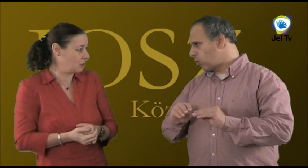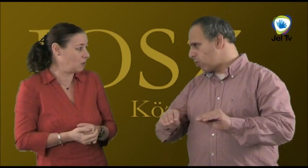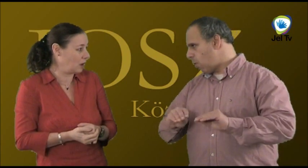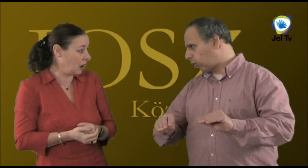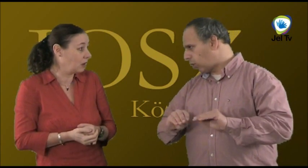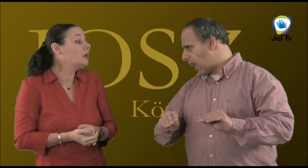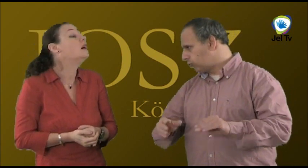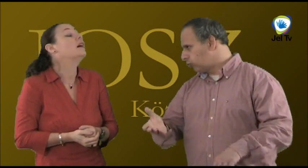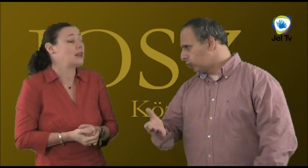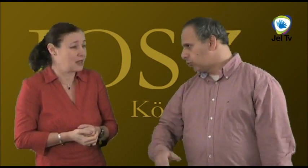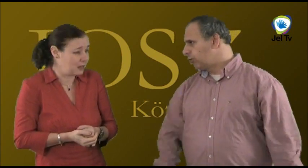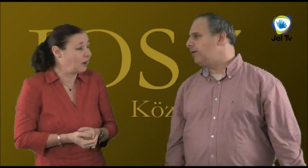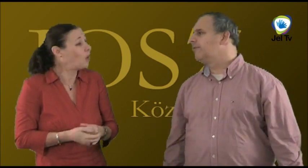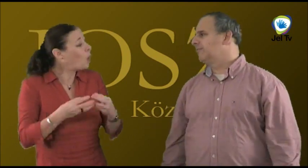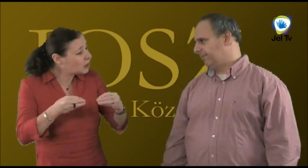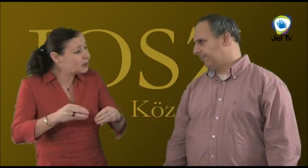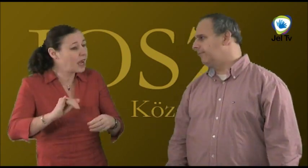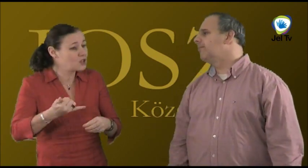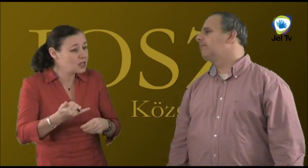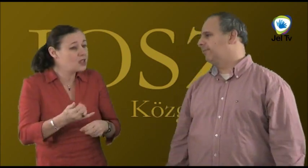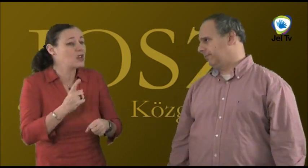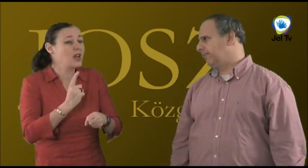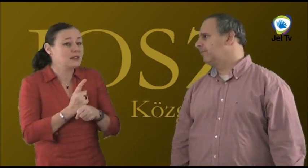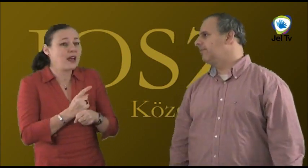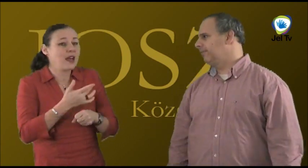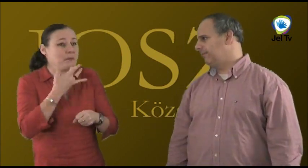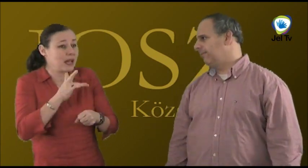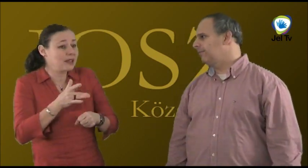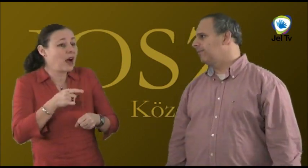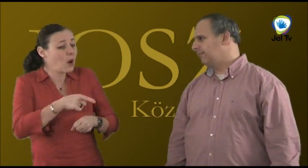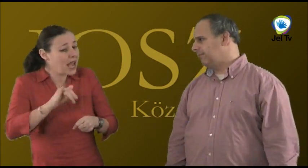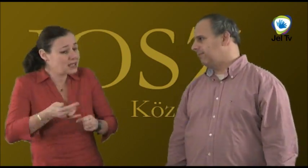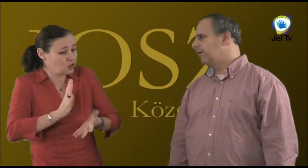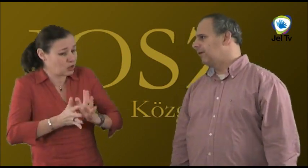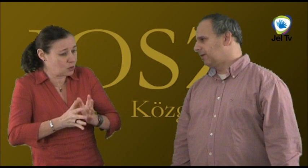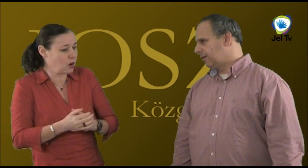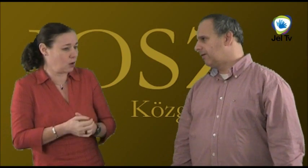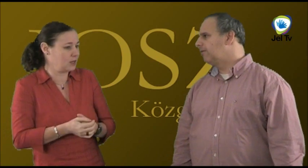Például oktatás? Igen, oktatás is, de például ez is szórakozás.